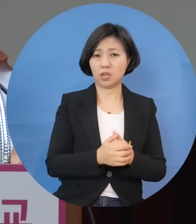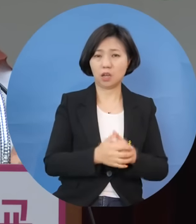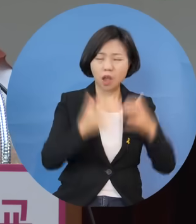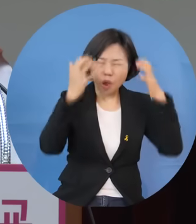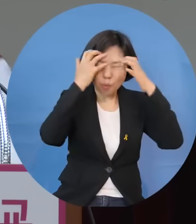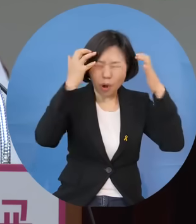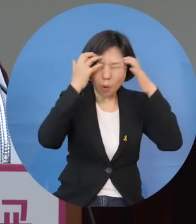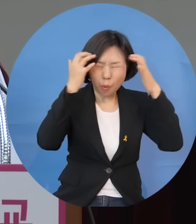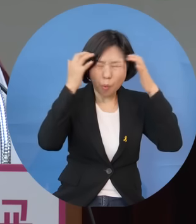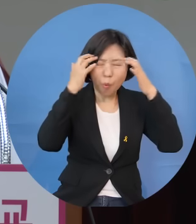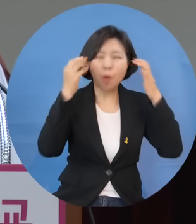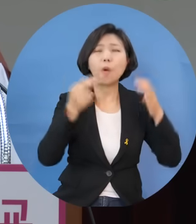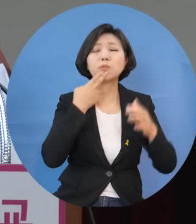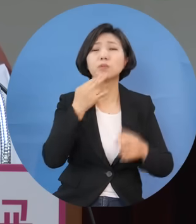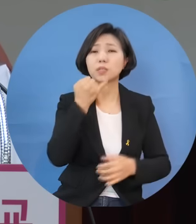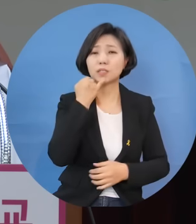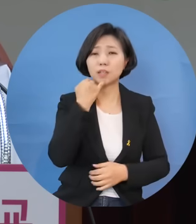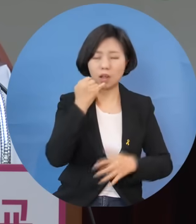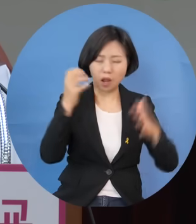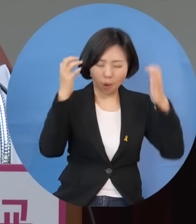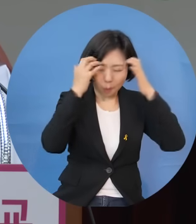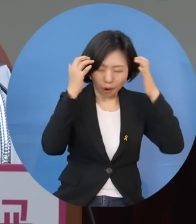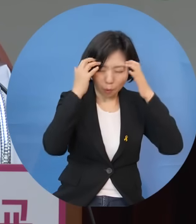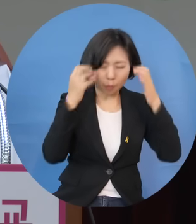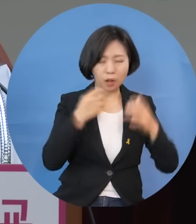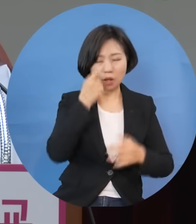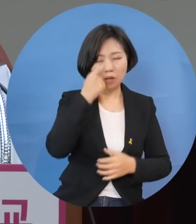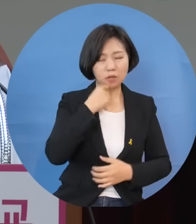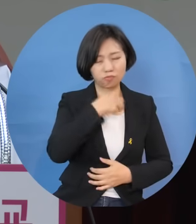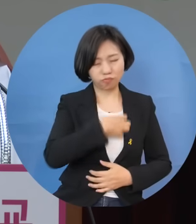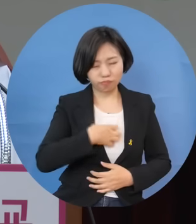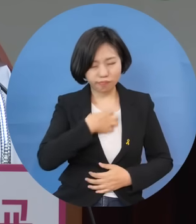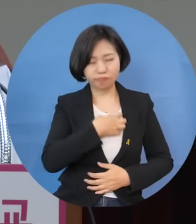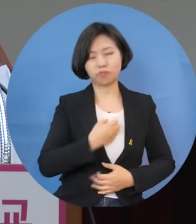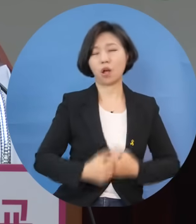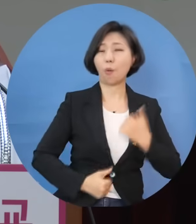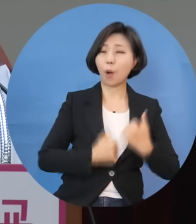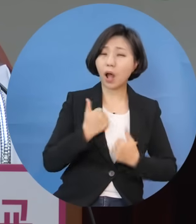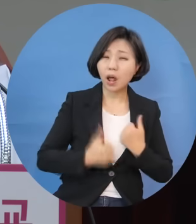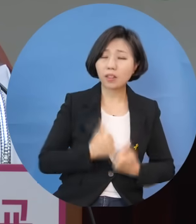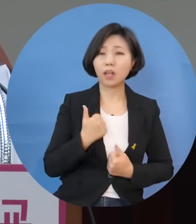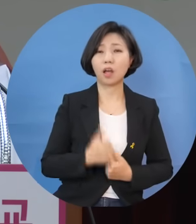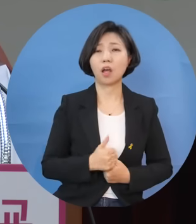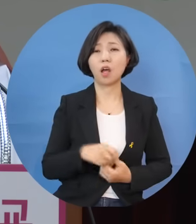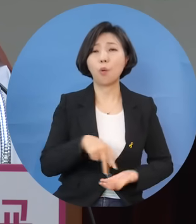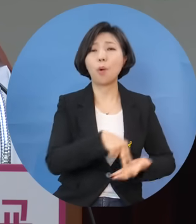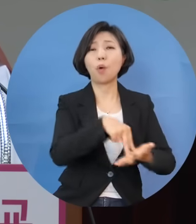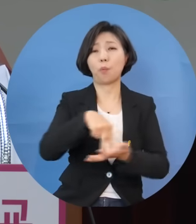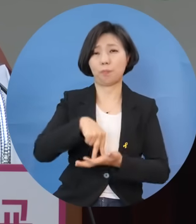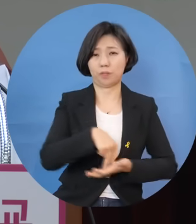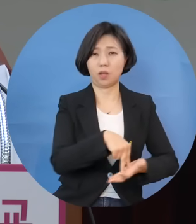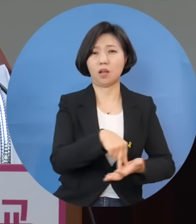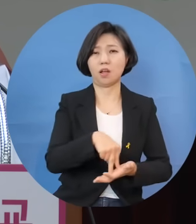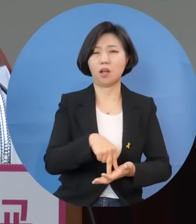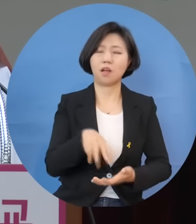'괴롭다'는 게 뭐예요? 괴롭다, 슬프다, 화나다, 외롭다, 미워하다...